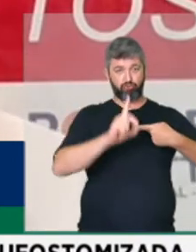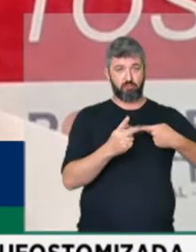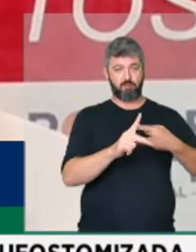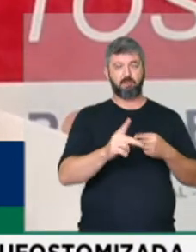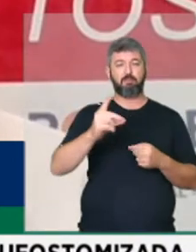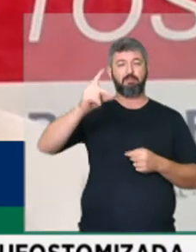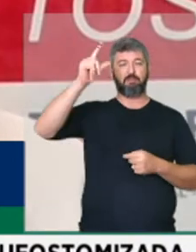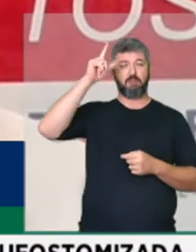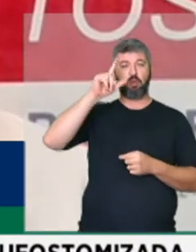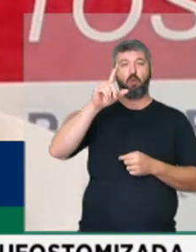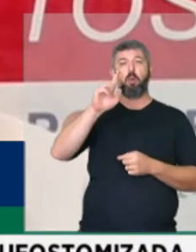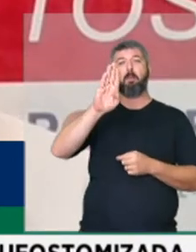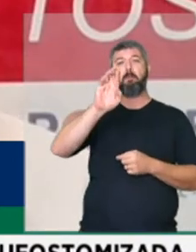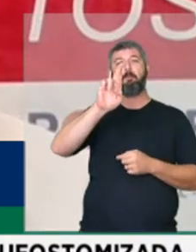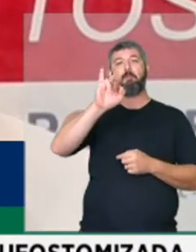CONCEITO, MAS É PROFUNDO NO CONTEÚDO PORQUE PROTEGEM AS